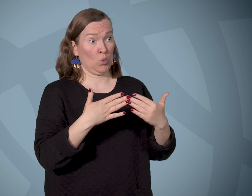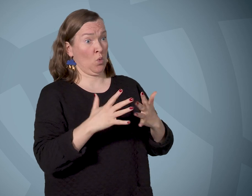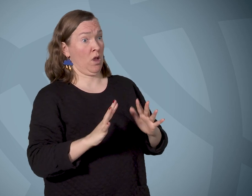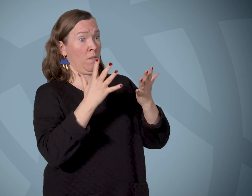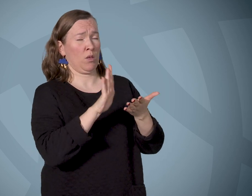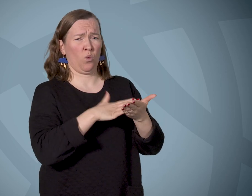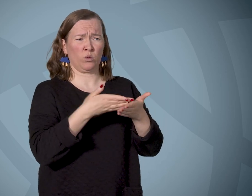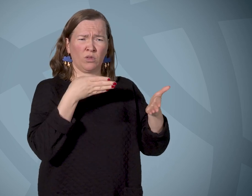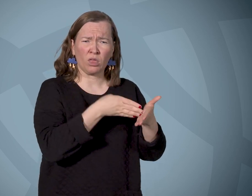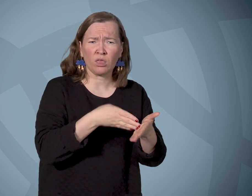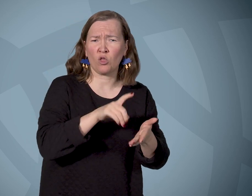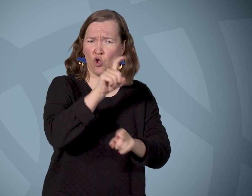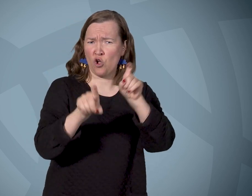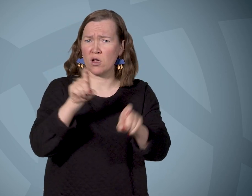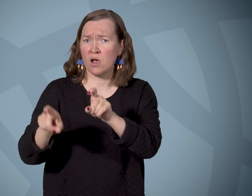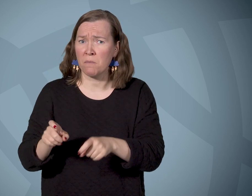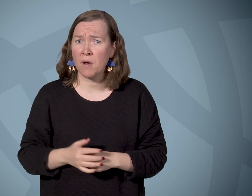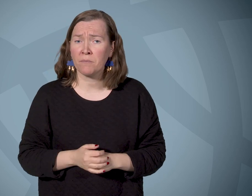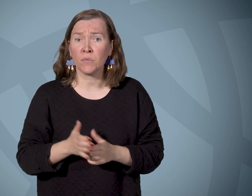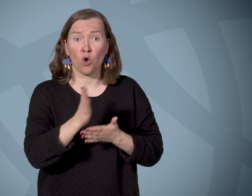ja siihen liittyvistä haasteista.